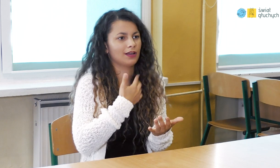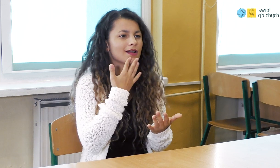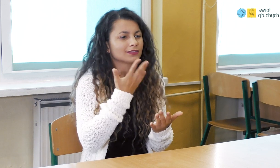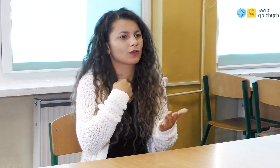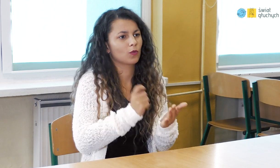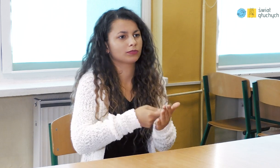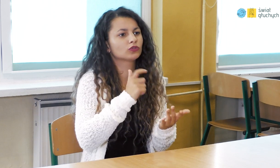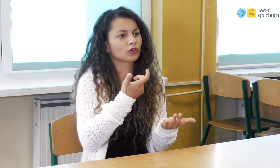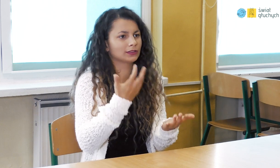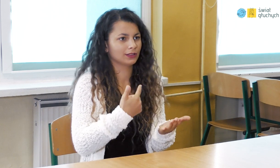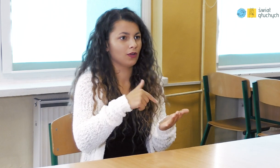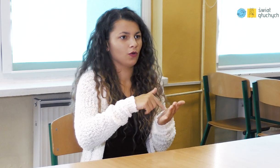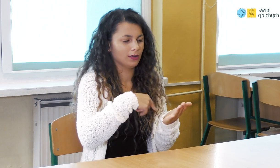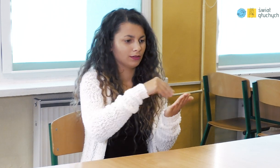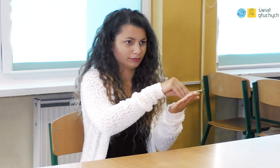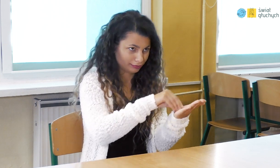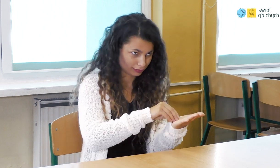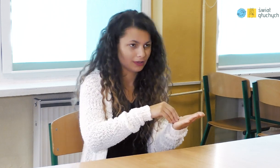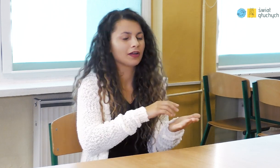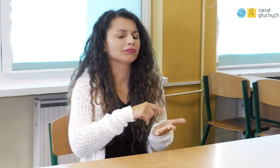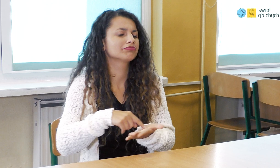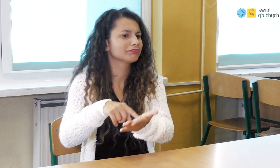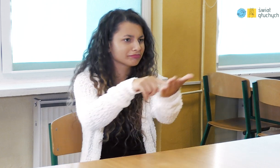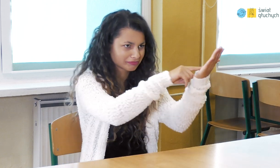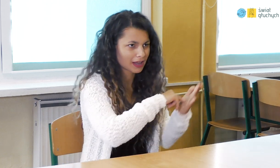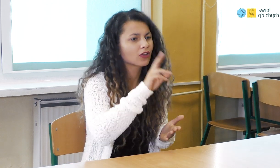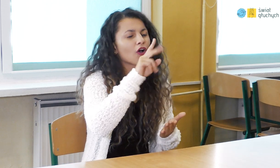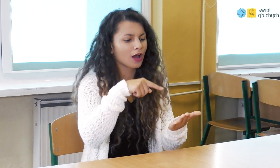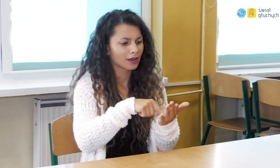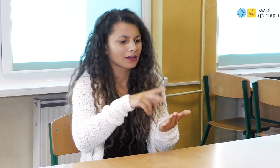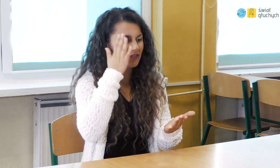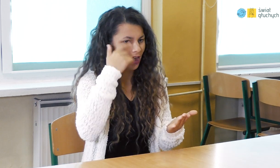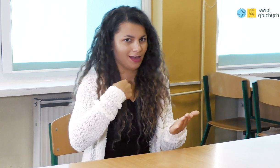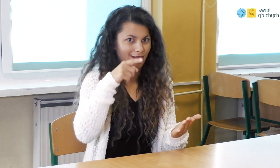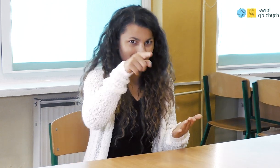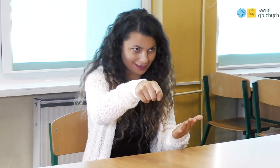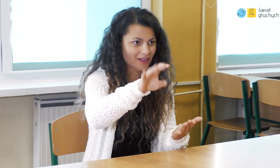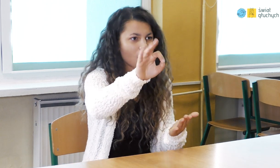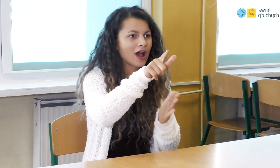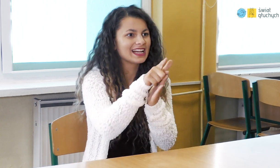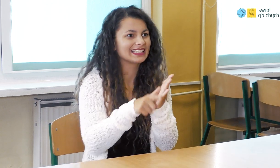Dzięki temu wiedzieliśmy, co kupić osobie, którą wylosowaliśmy.